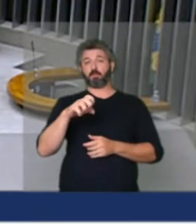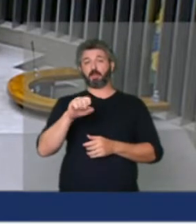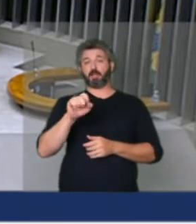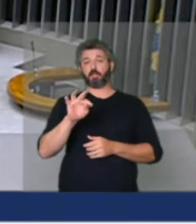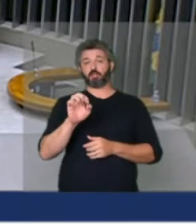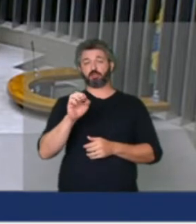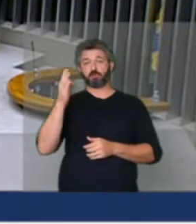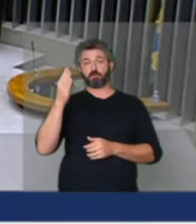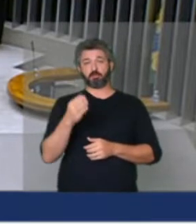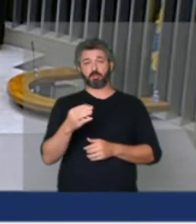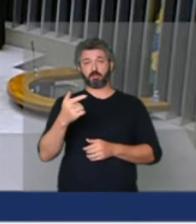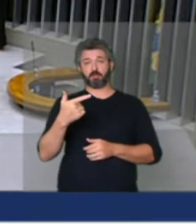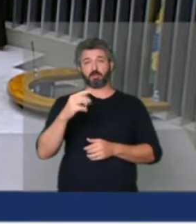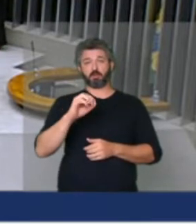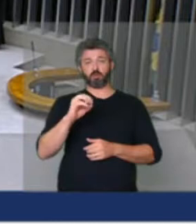DE 2001. -- [PRESIDENTE]: DO PT.